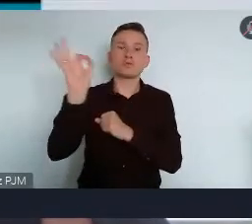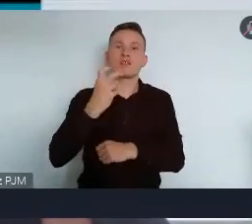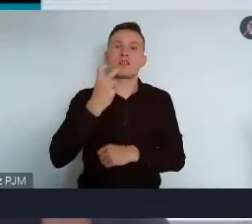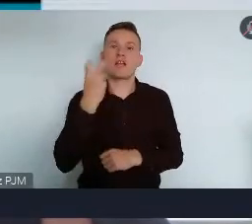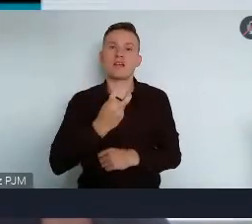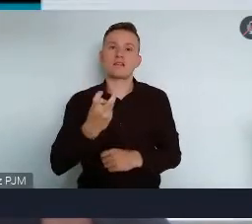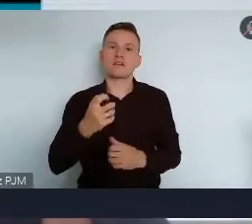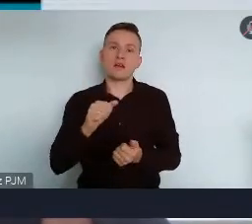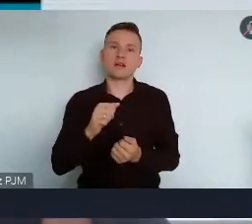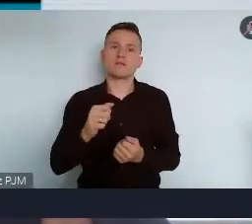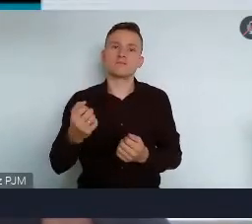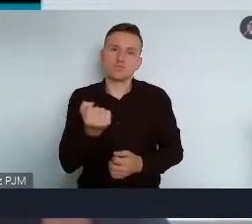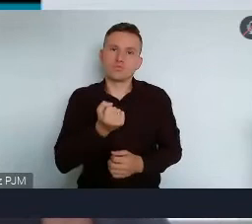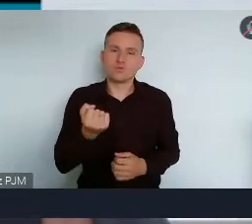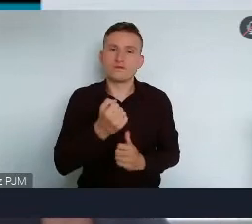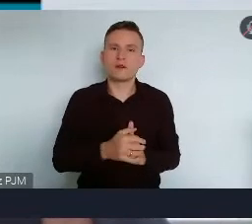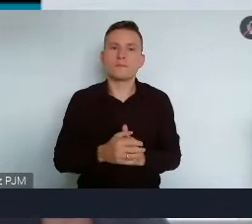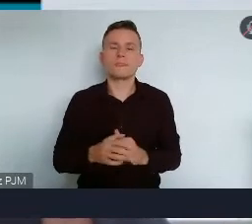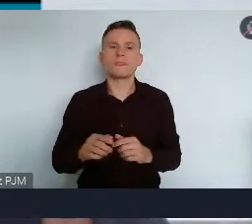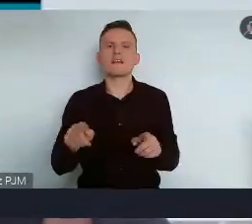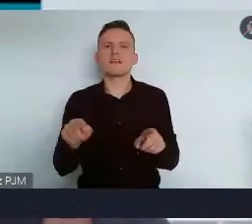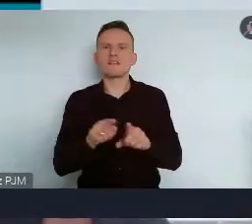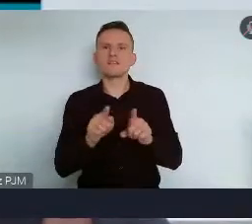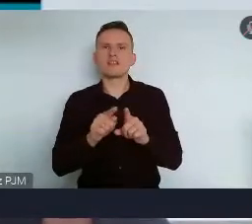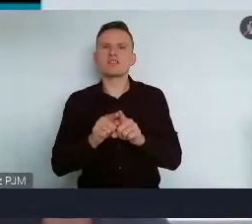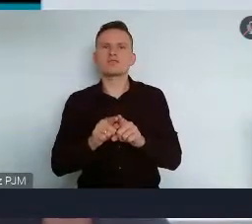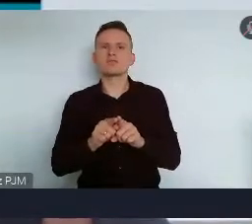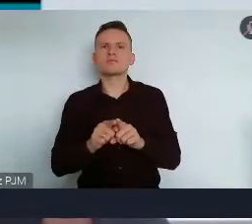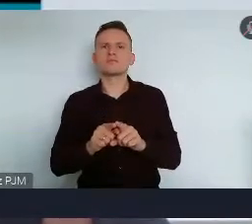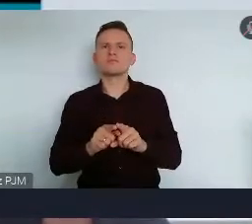generują 70% gazów cieplarnianych,